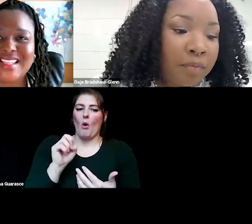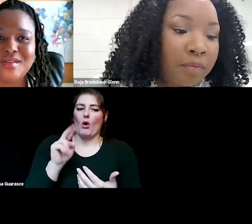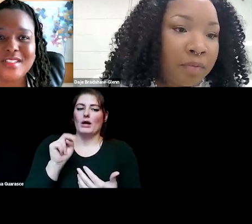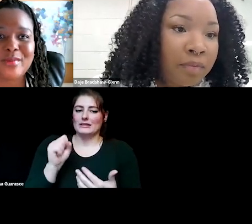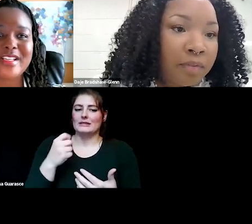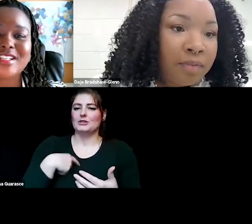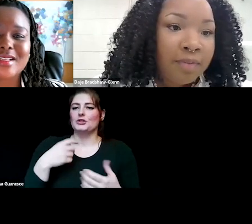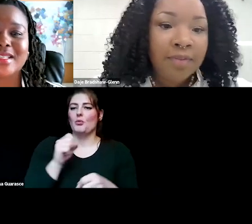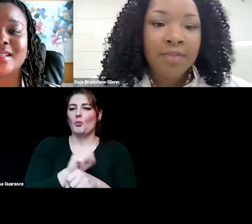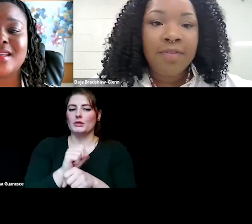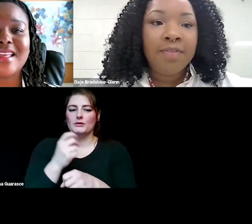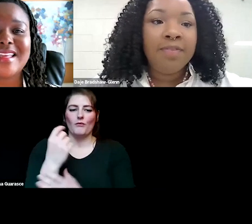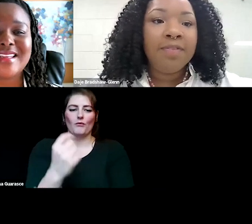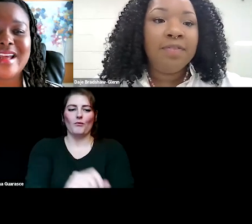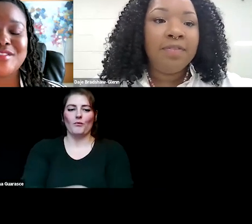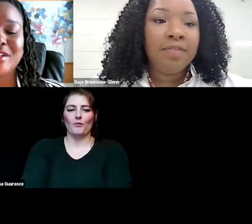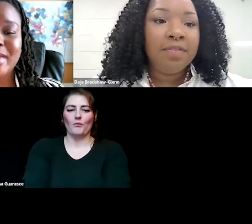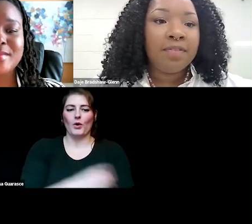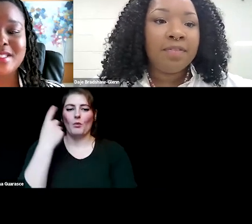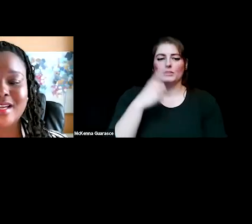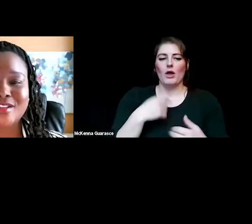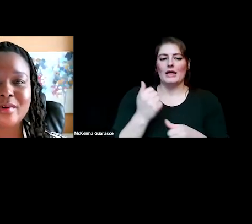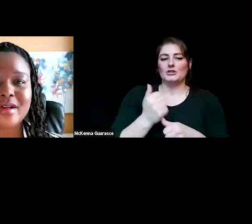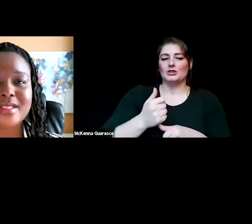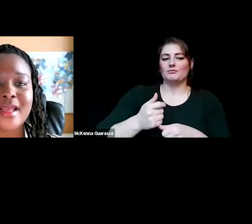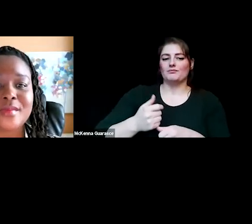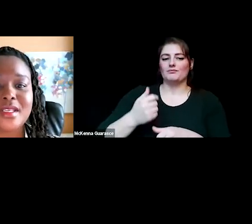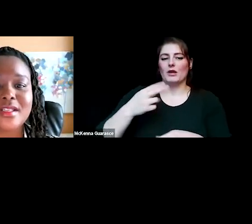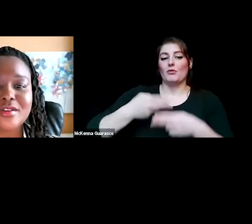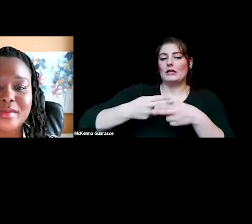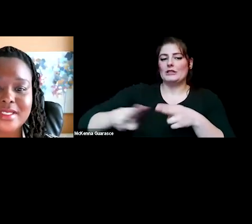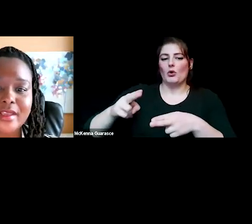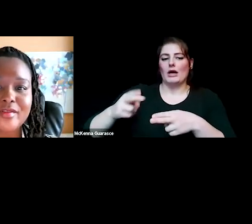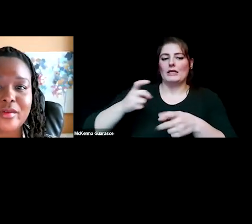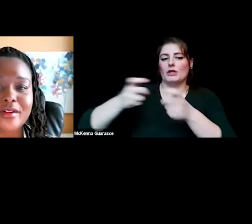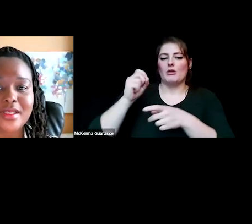Gracias, Sra. Bradshaw-Glenn. Buenas tardes. Mi nombre es LaTasha Barnes y soy la directora interina